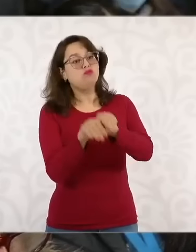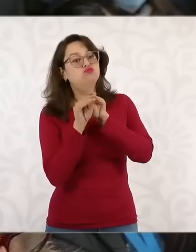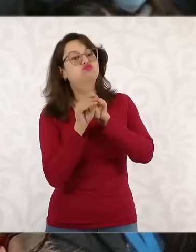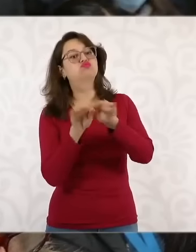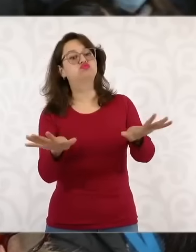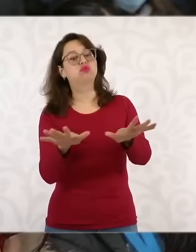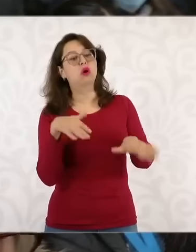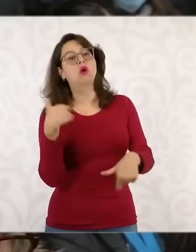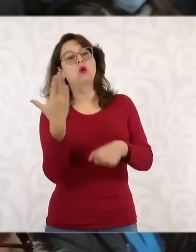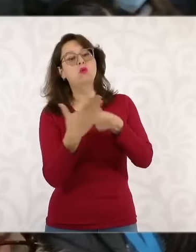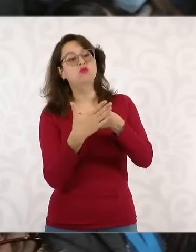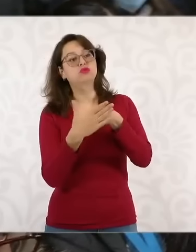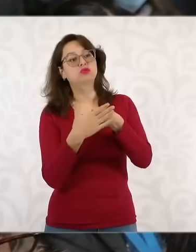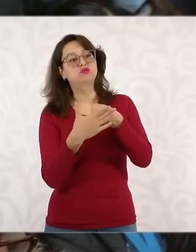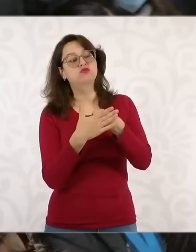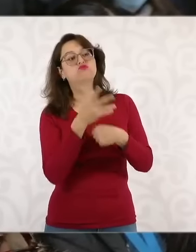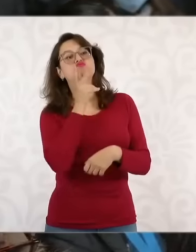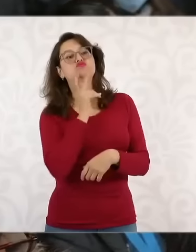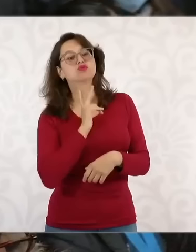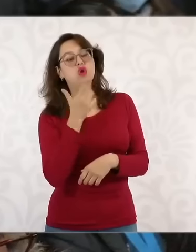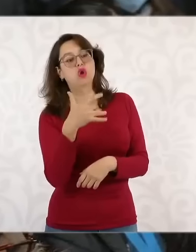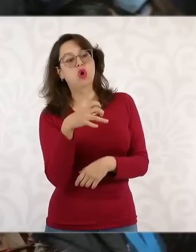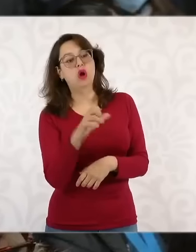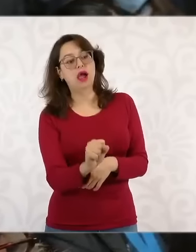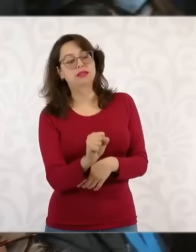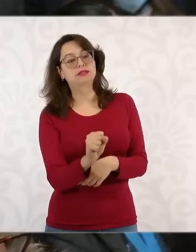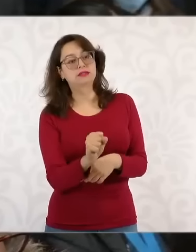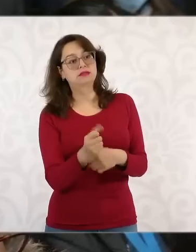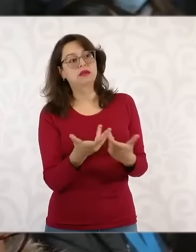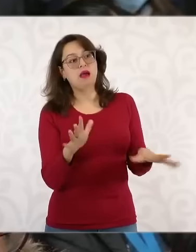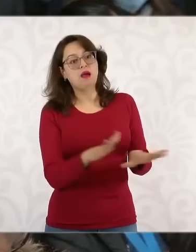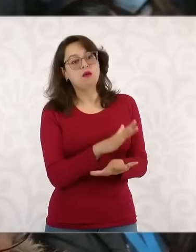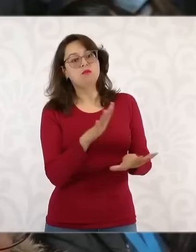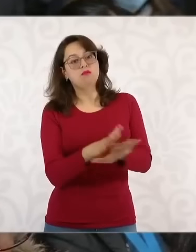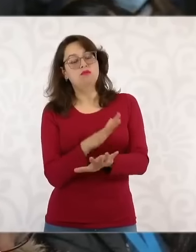a partir de la producción local de petróleo y gas de ir sustituyendo gas natural que viene